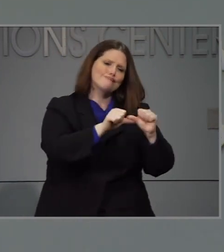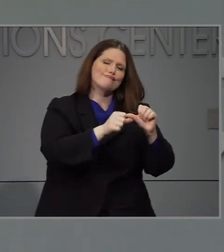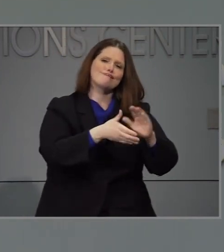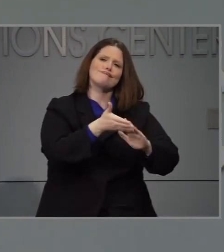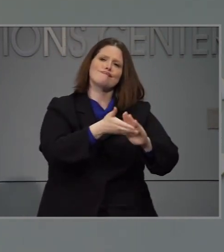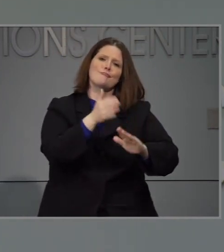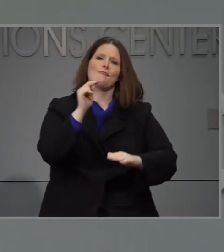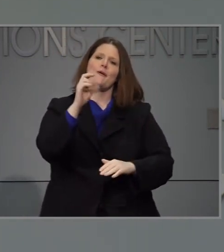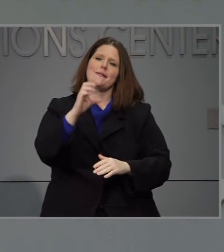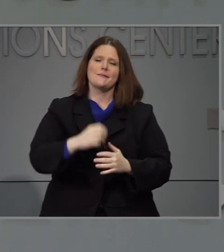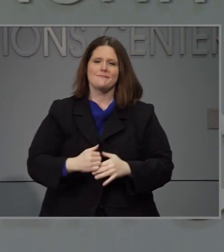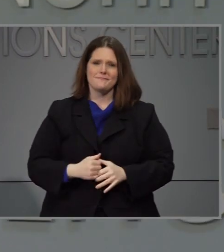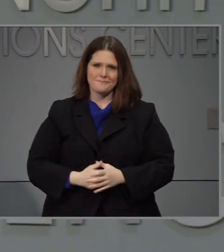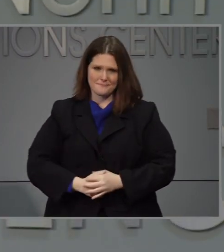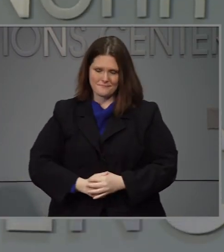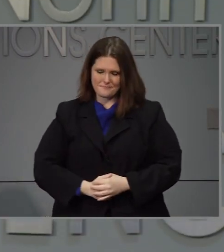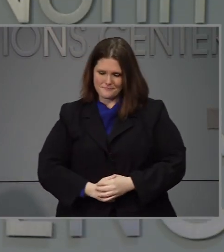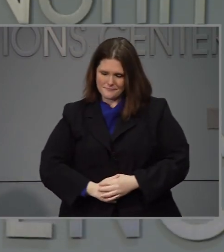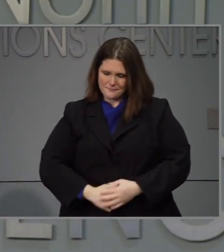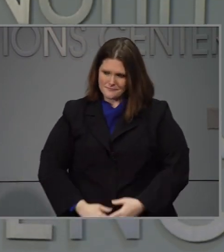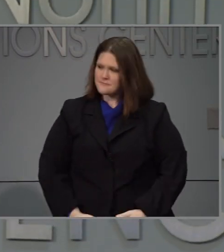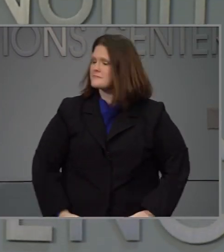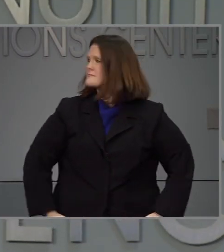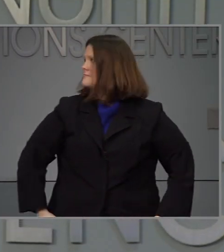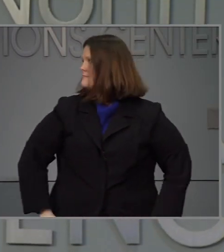en casa y mejorar la situación. Gracias.